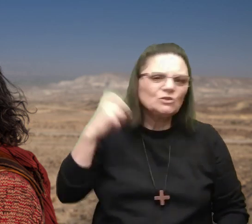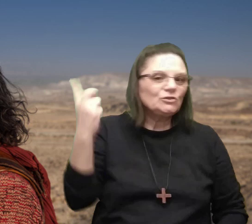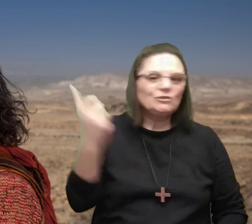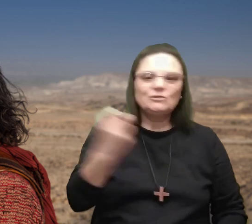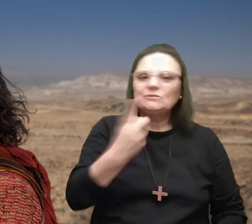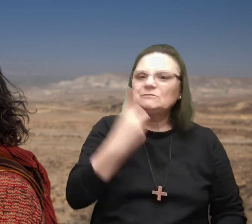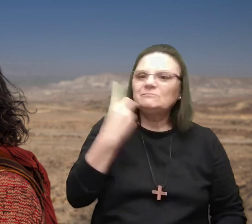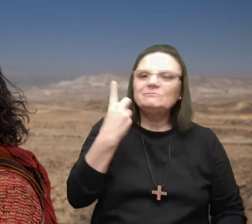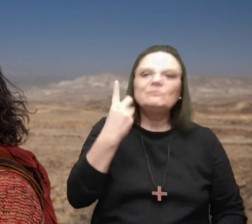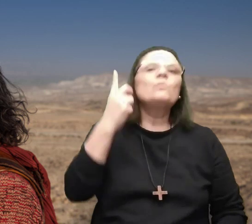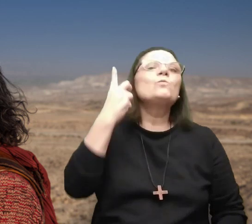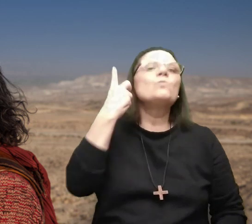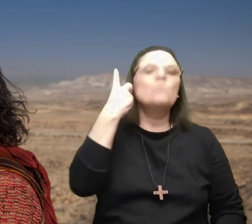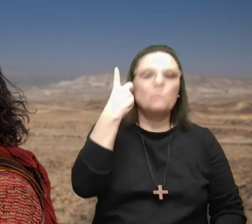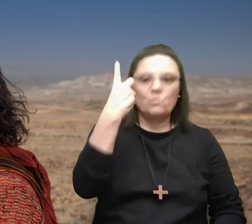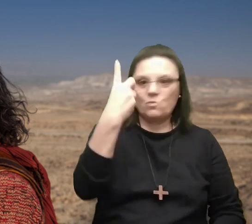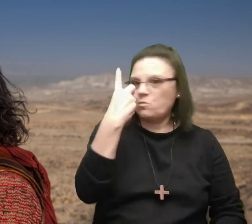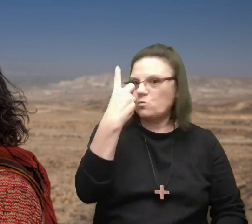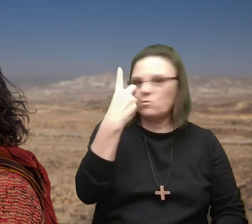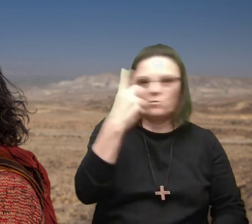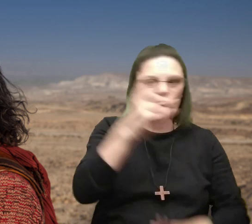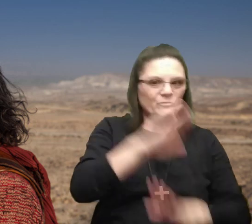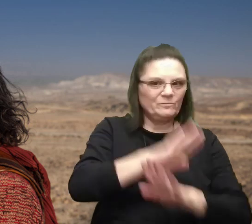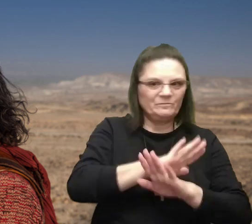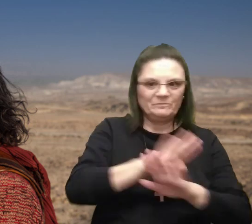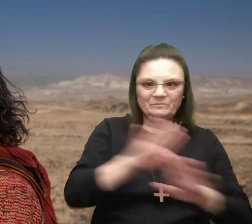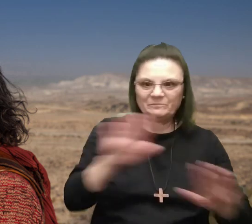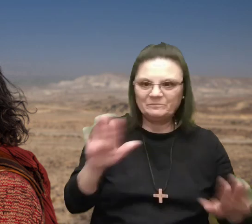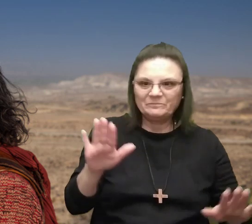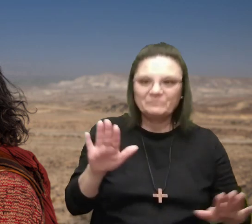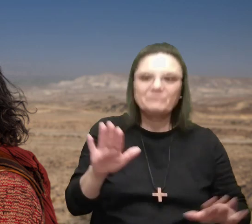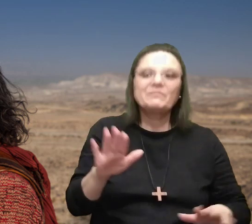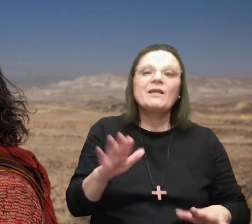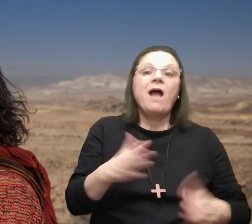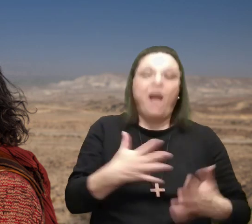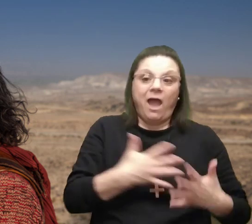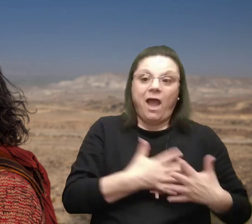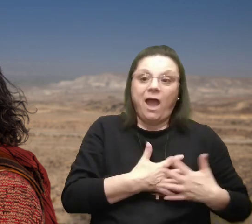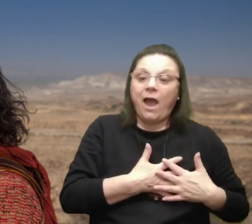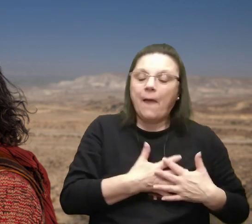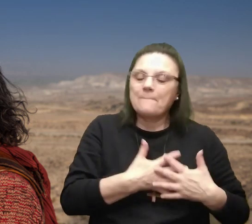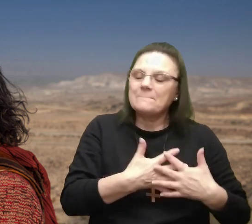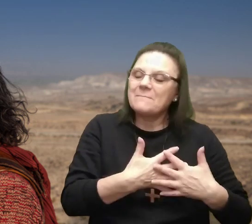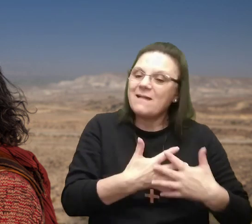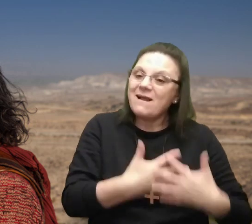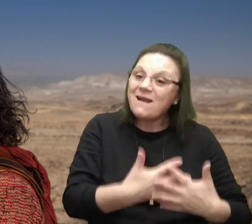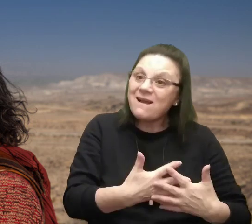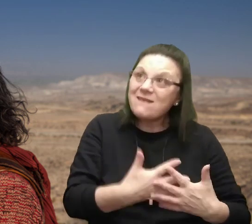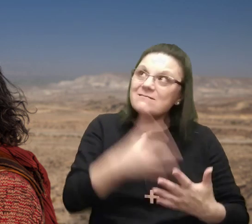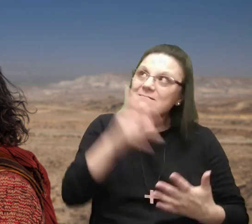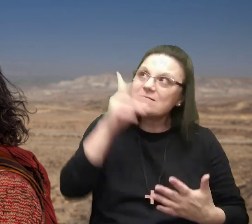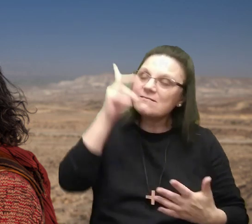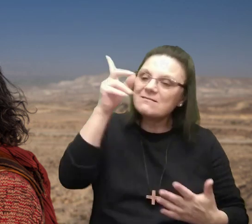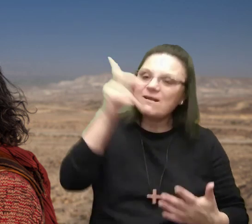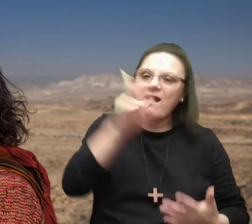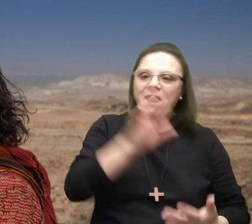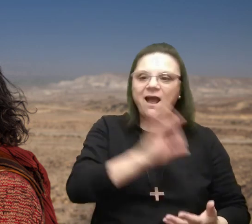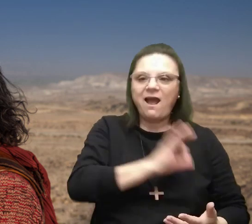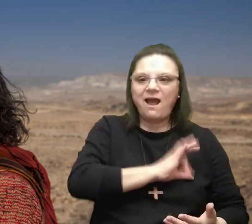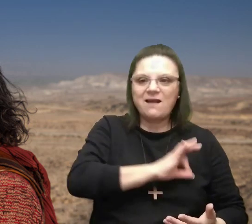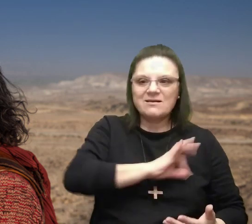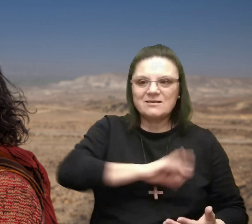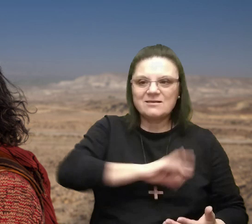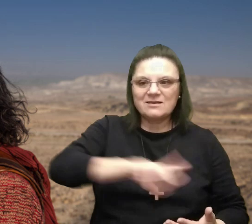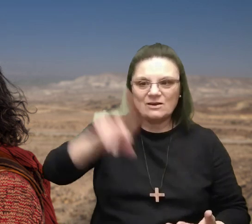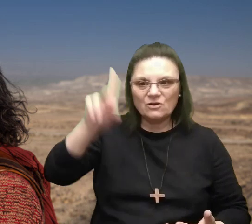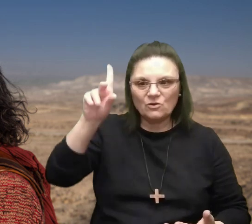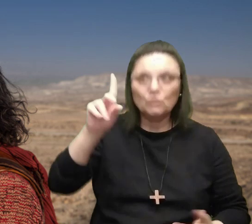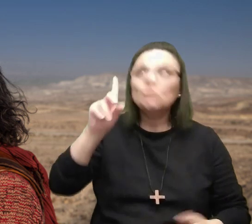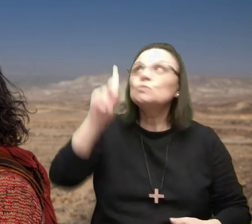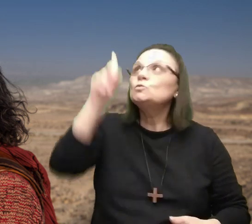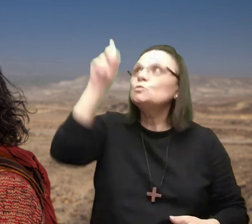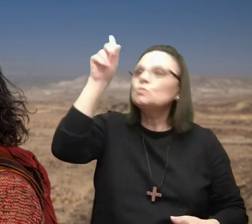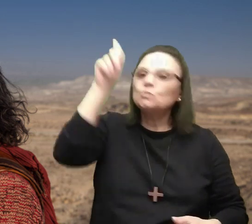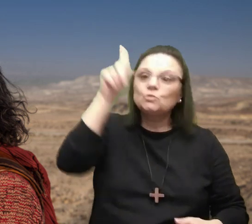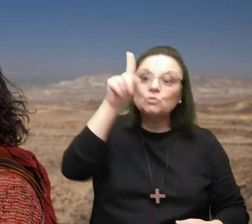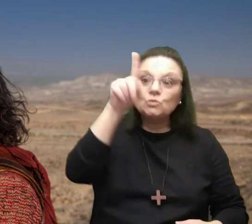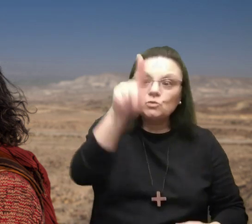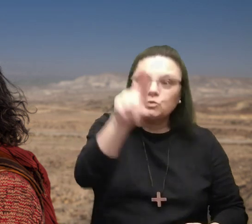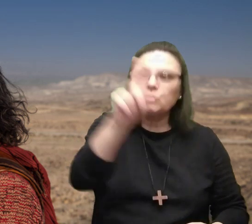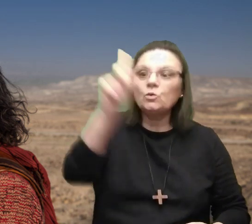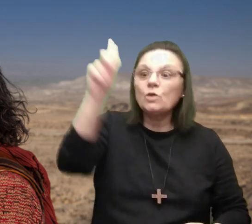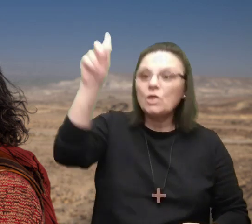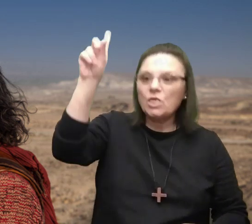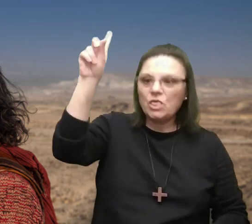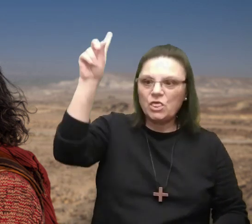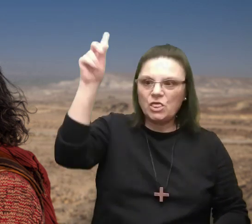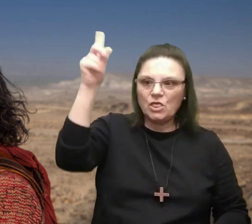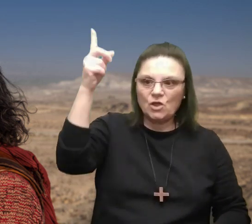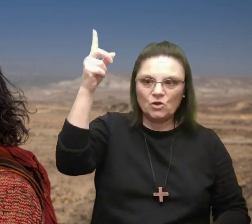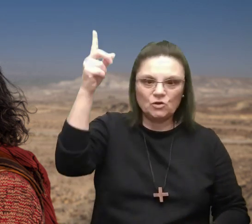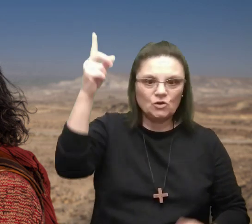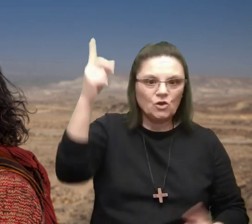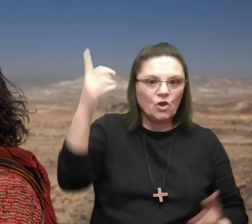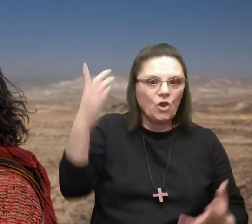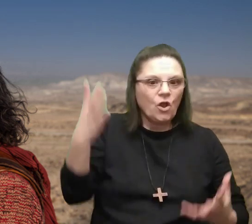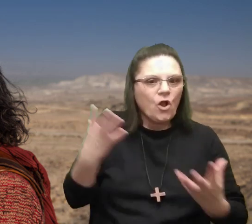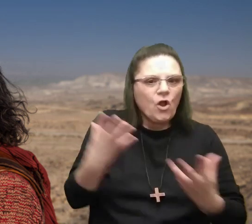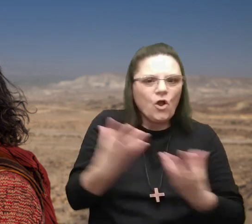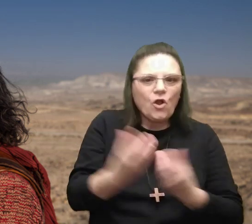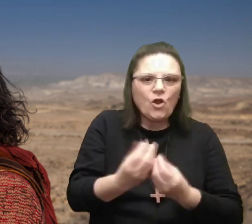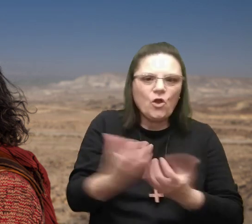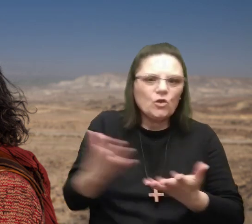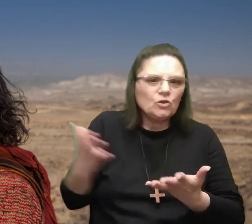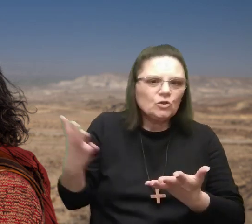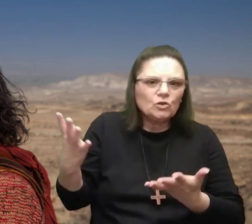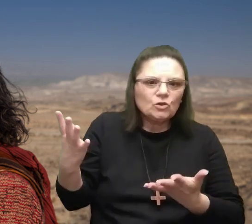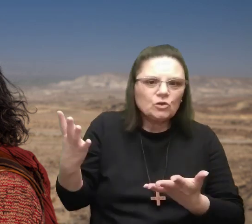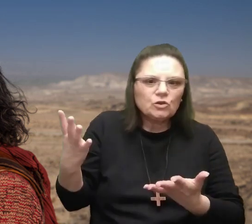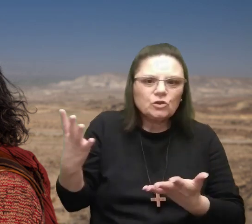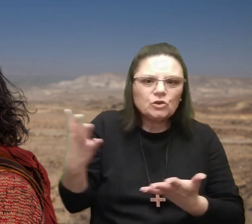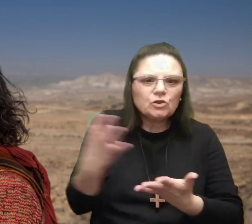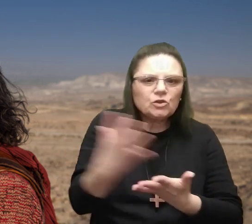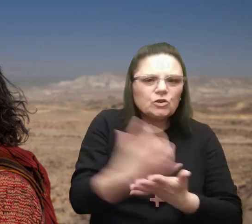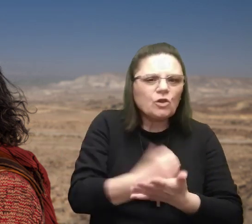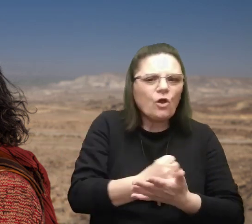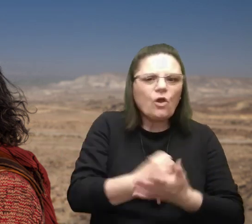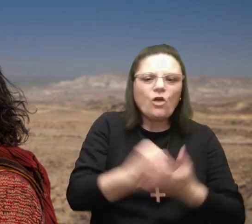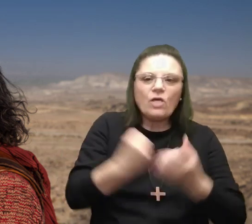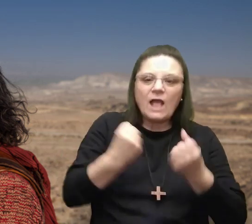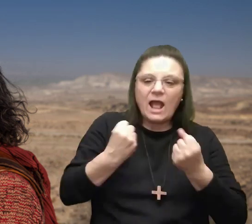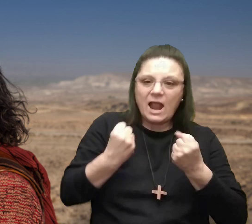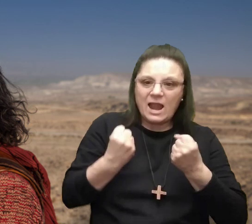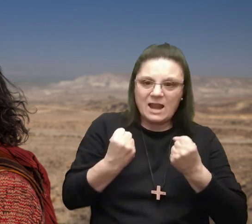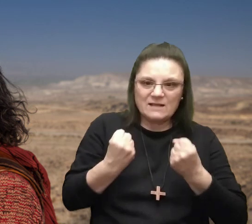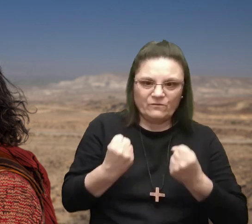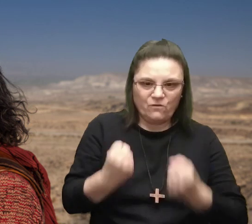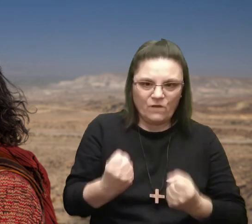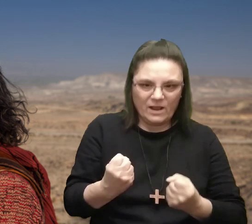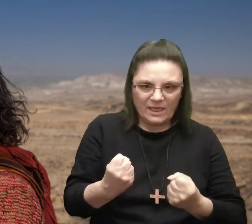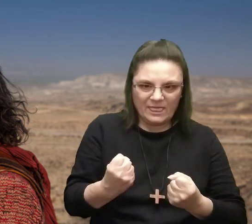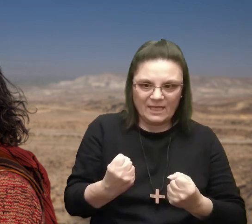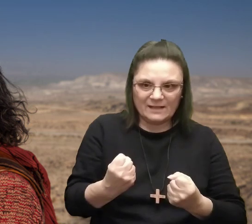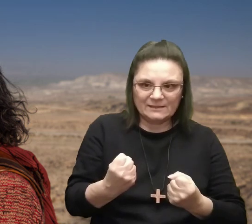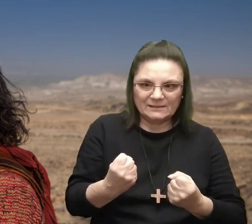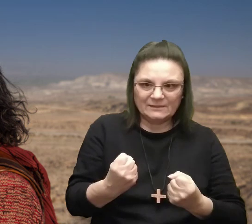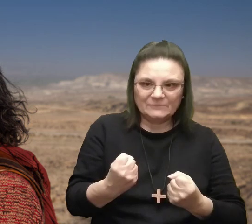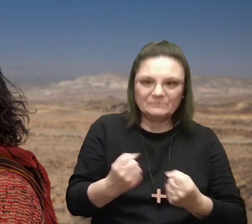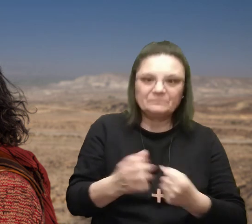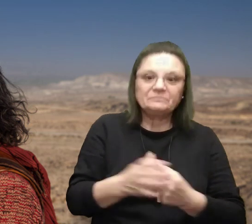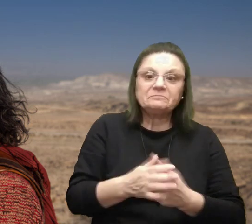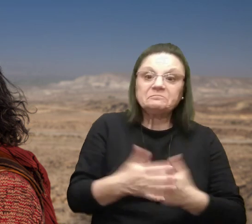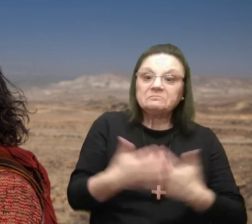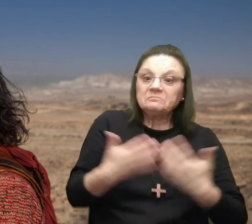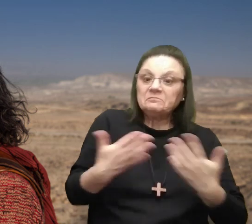es solamente uno. Amarás al Señor, tu Dios, con todo el corazón,